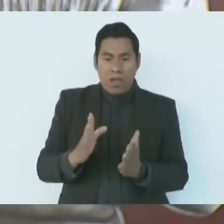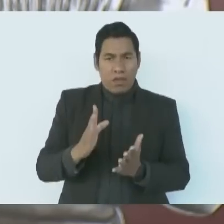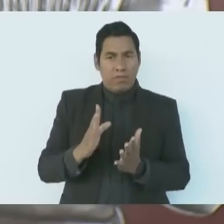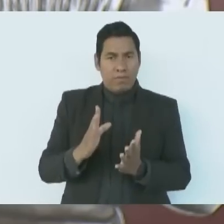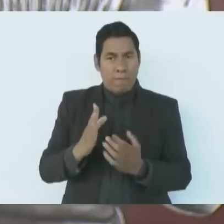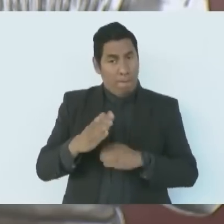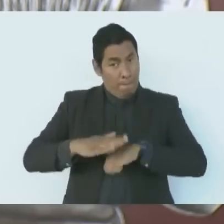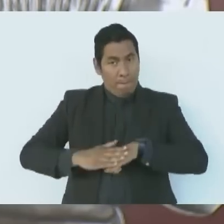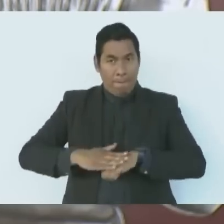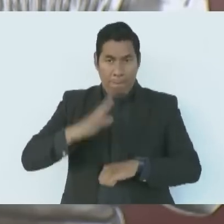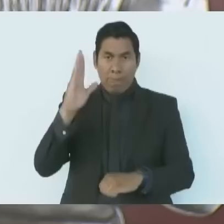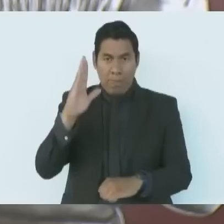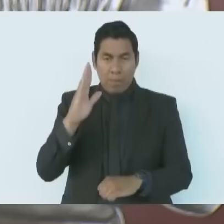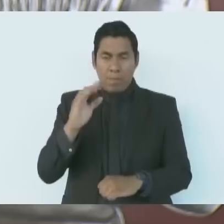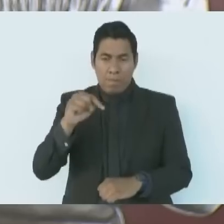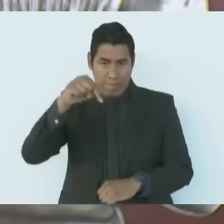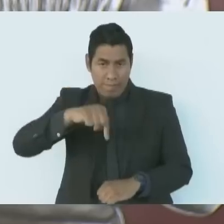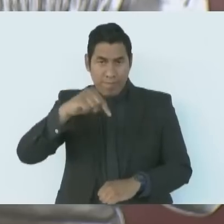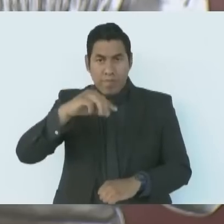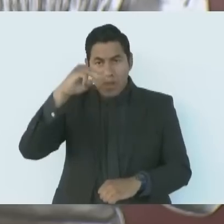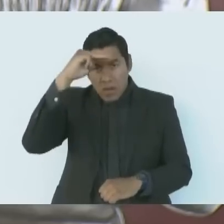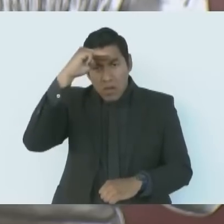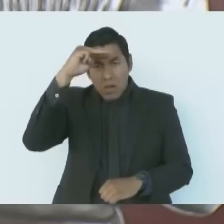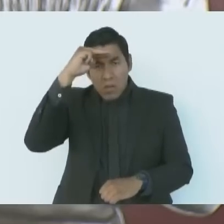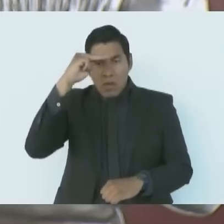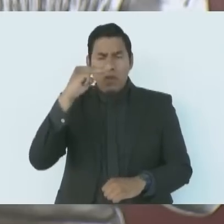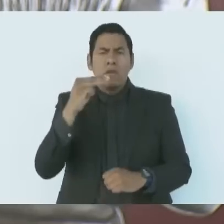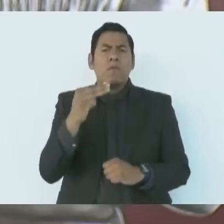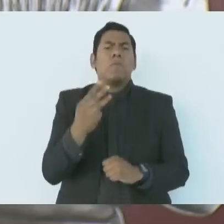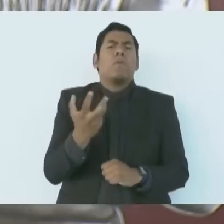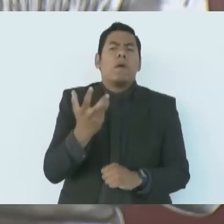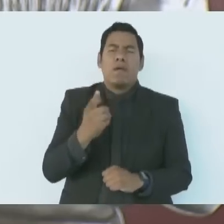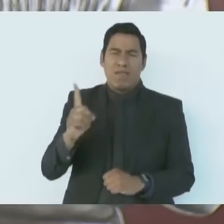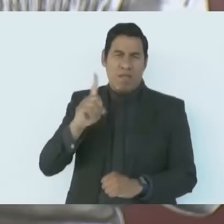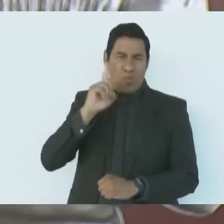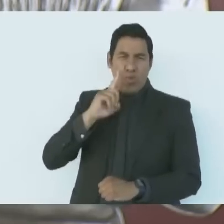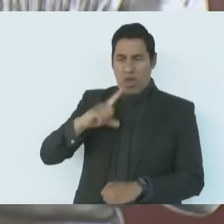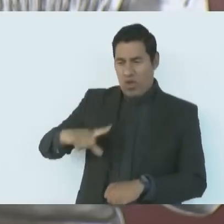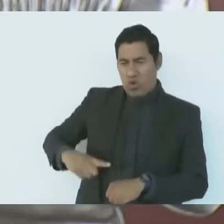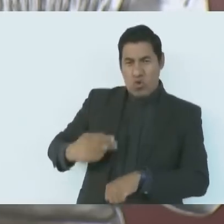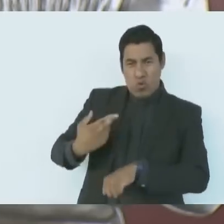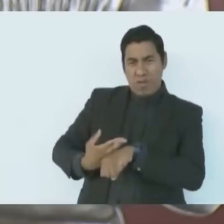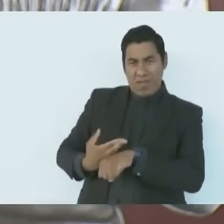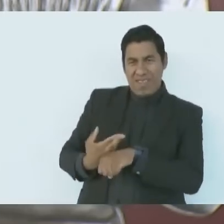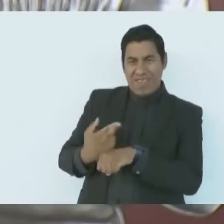vamos a trabajar tamb con la gobernadora porque el objetivo de la gobernadora que